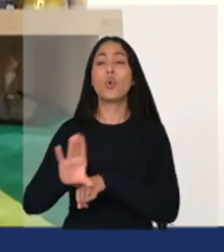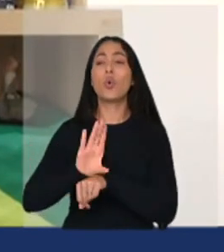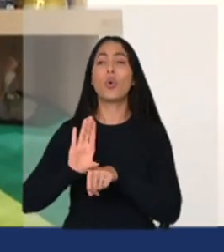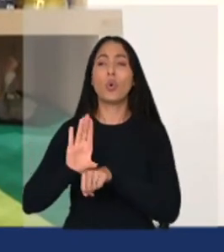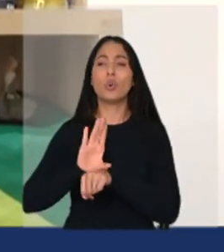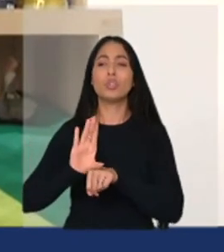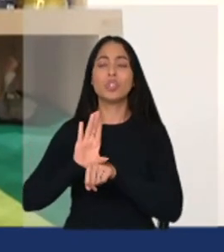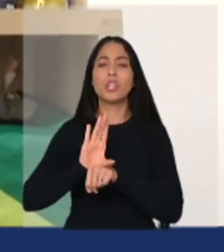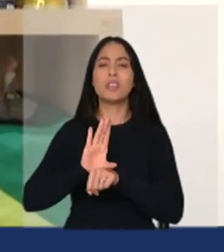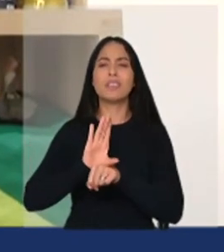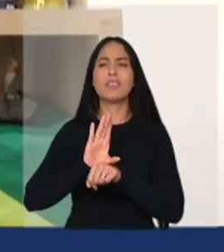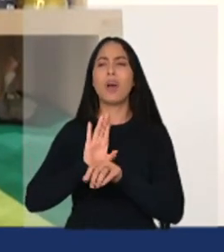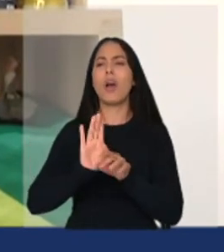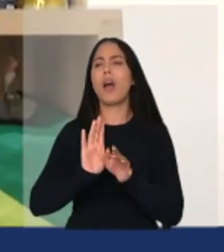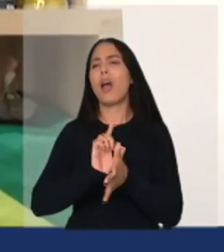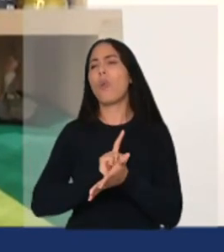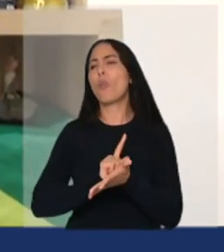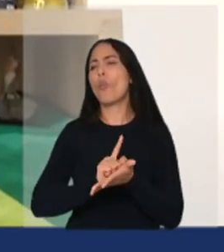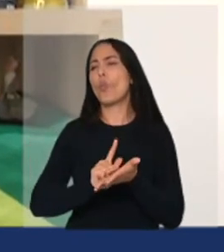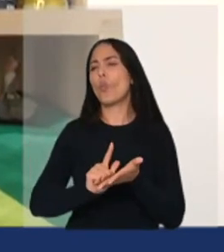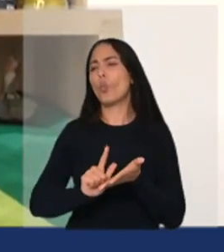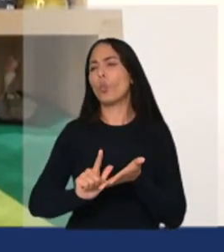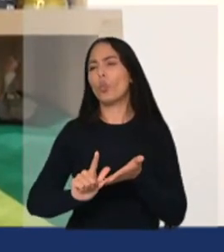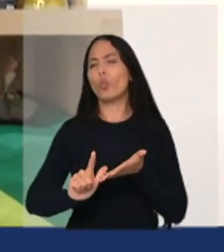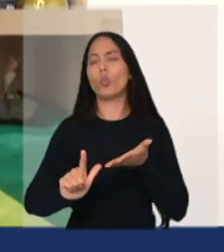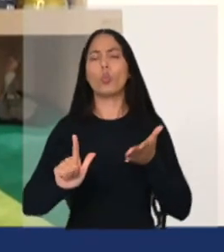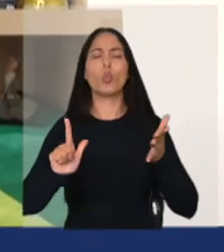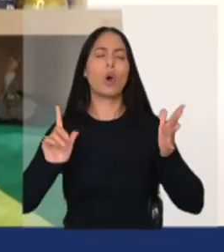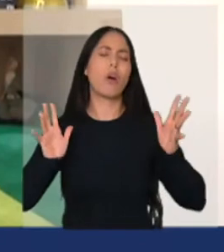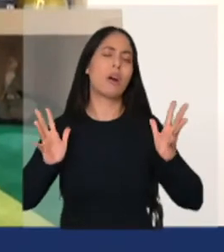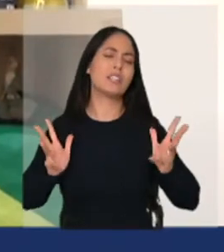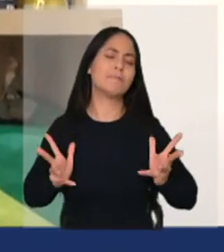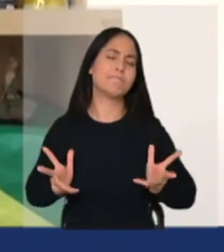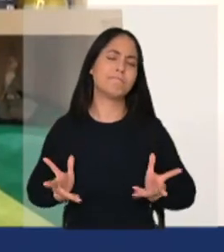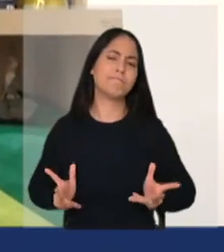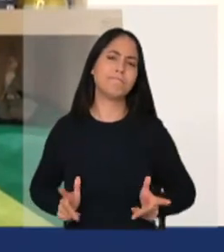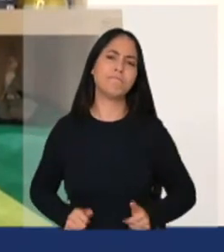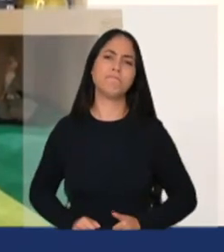CONSTITUIÇÃO DILACERADA, COMO ACONTECE AGORA, PELOS ÓRGÃOS QUE DEVERIAM PROTEGÊ